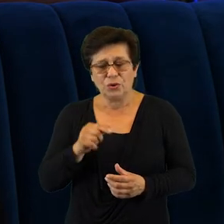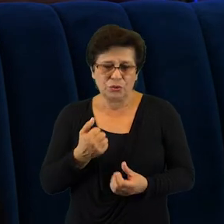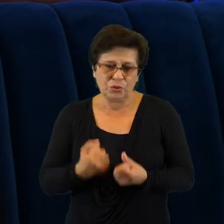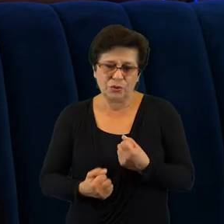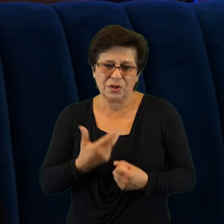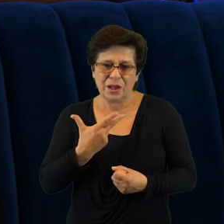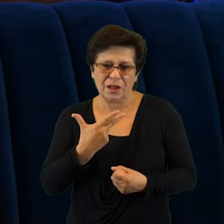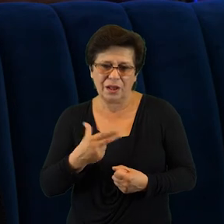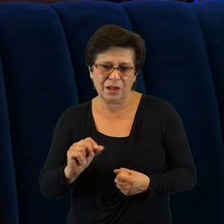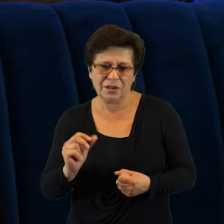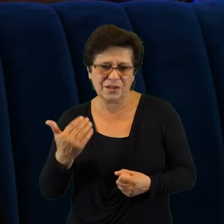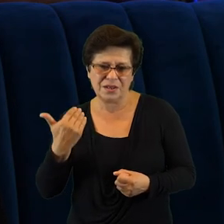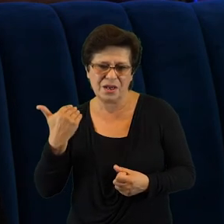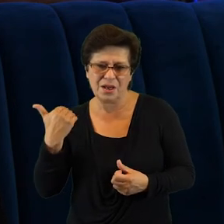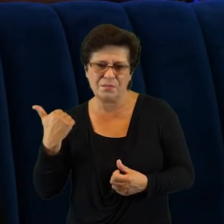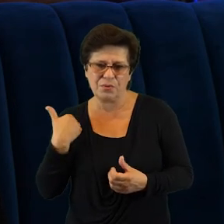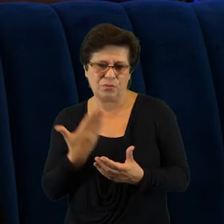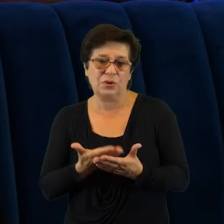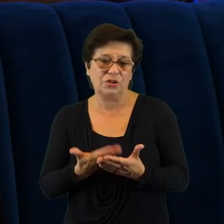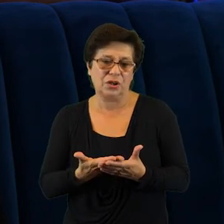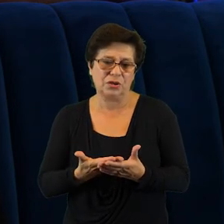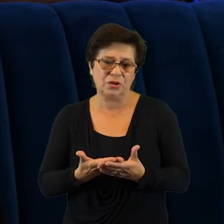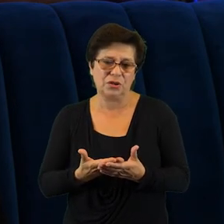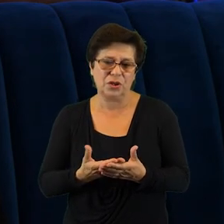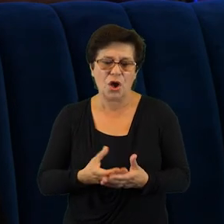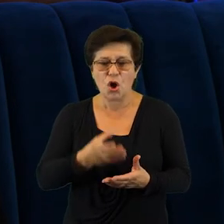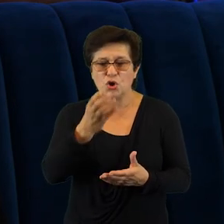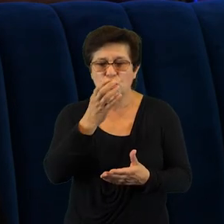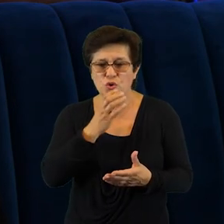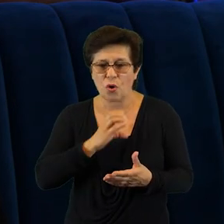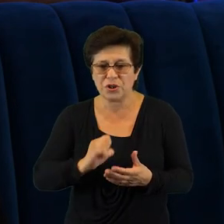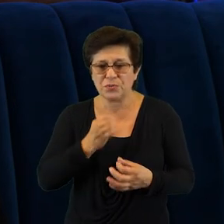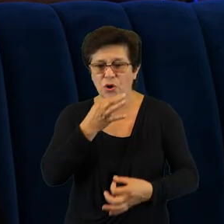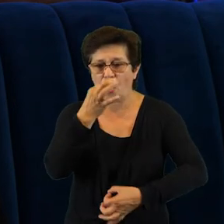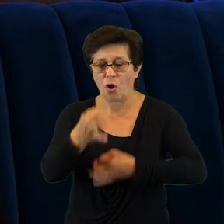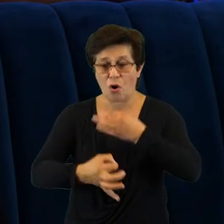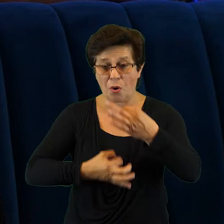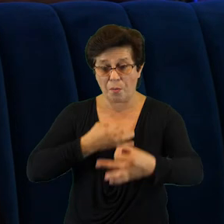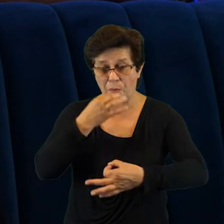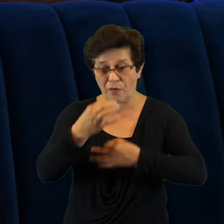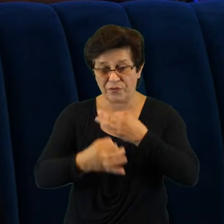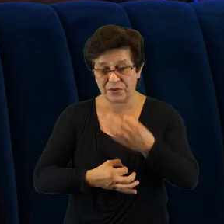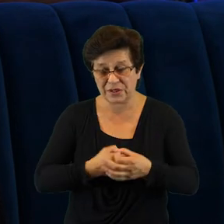dlatego że Słonimski zwierzał się Annie Iwaszkiewicz,